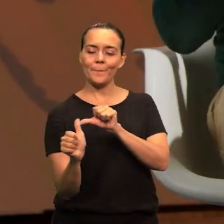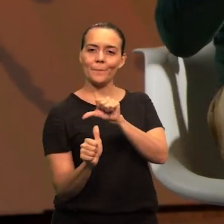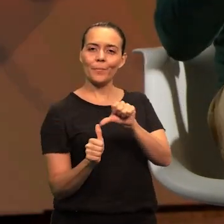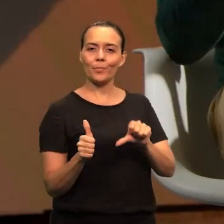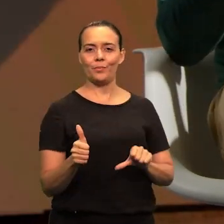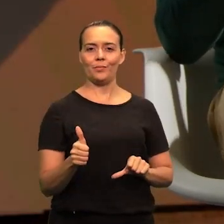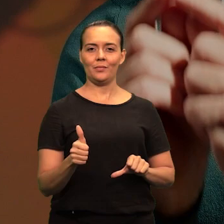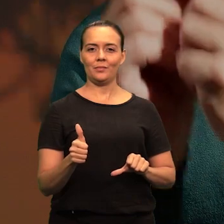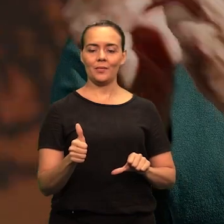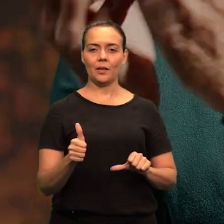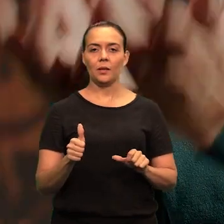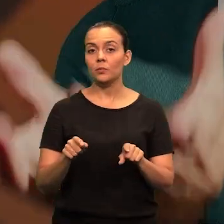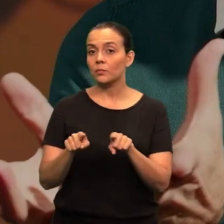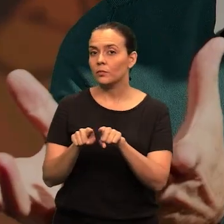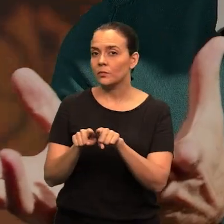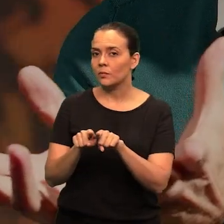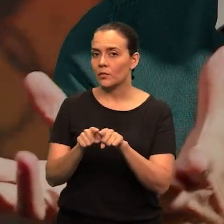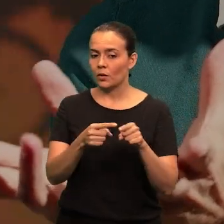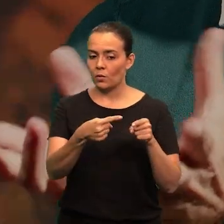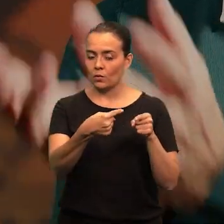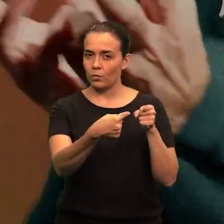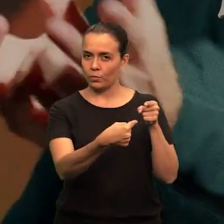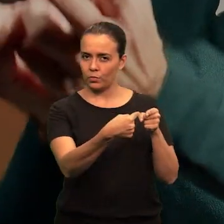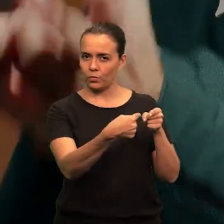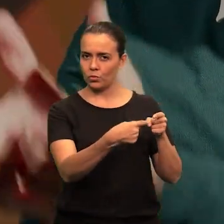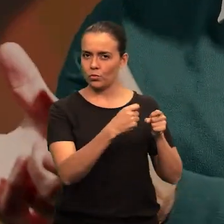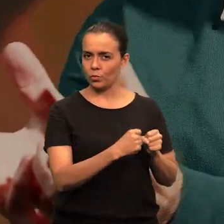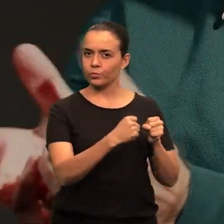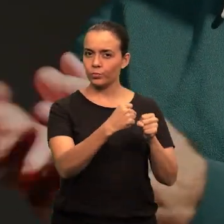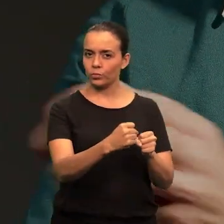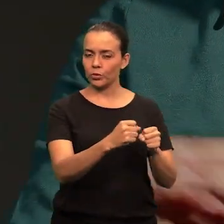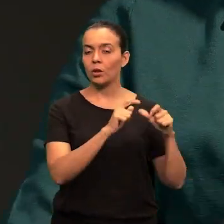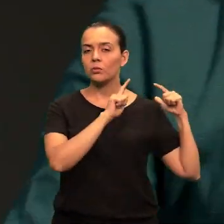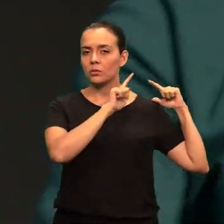tanto ao poder político exercido tradicionalmente,